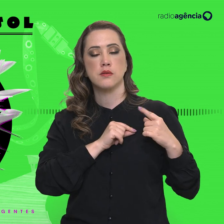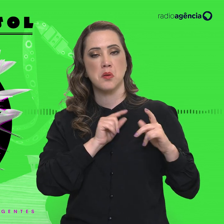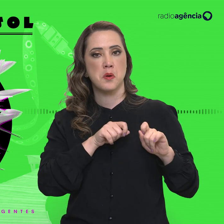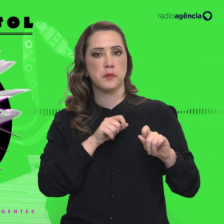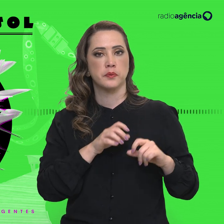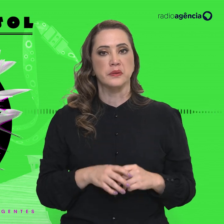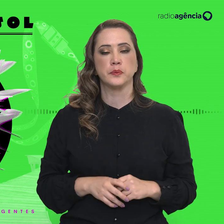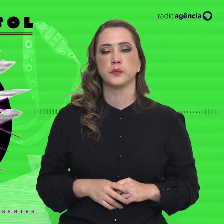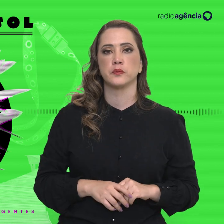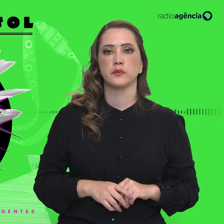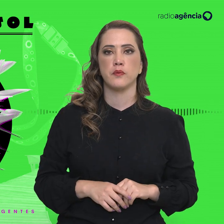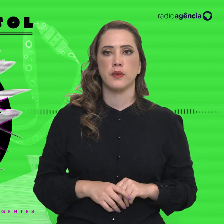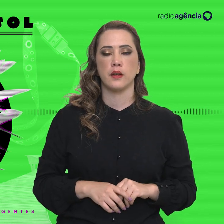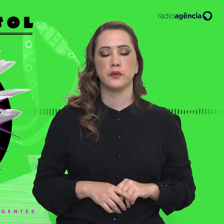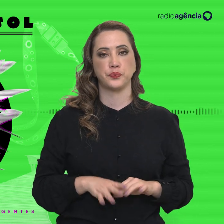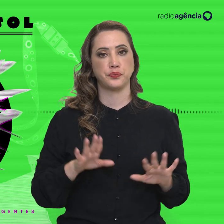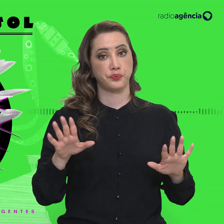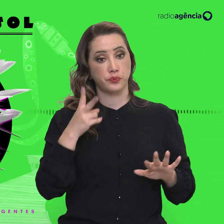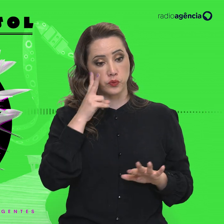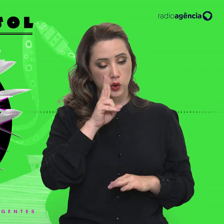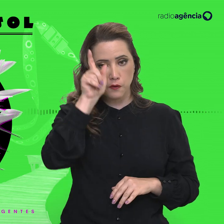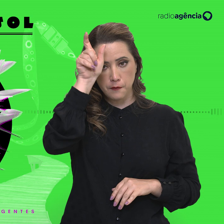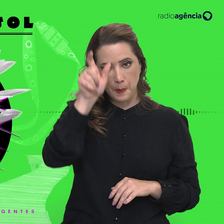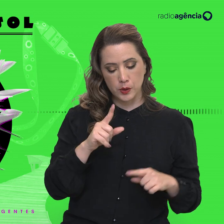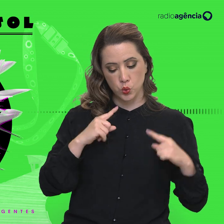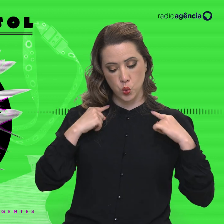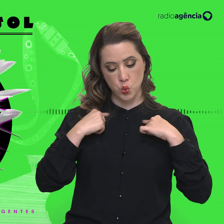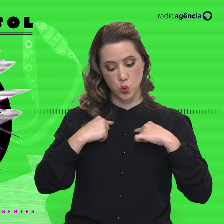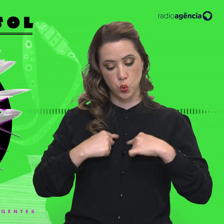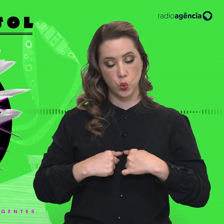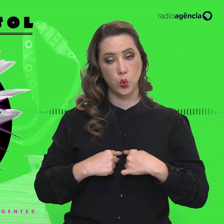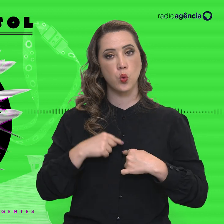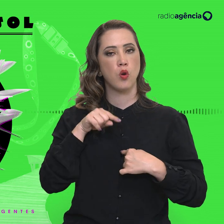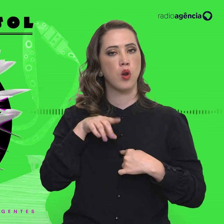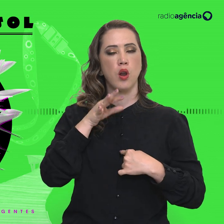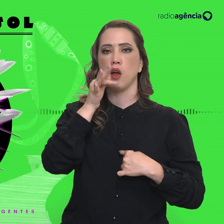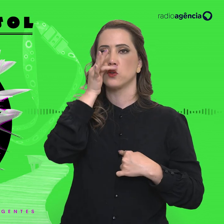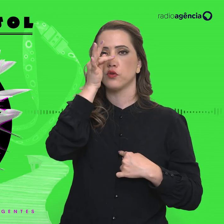Pessoal que trabalha em qualquer lugar e vê uma pessoa com um colar, seja do girassol,